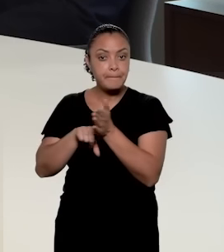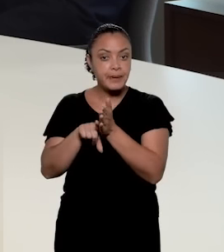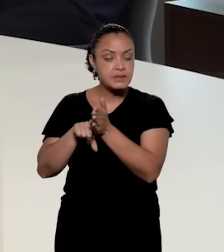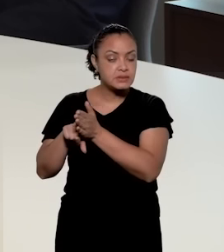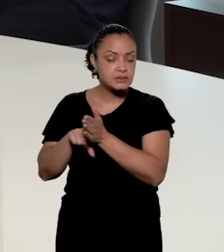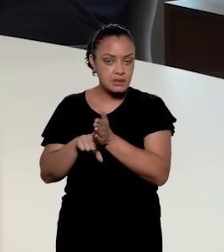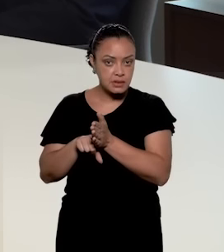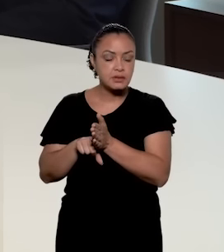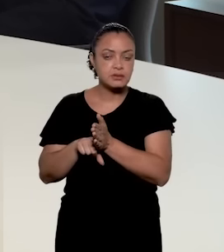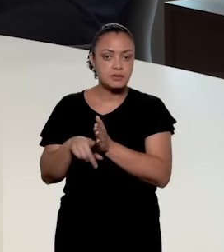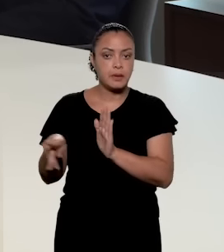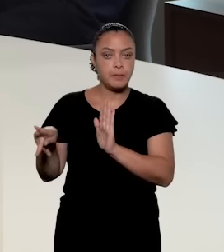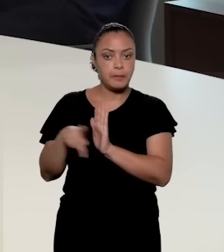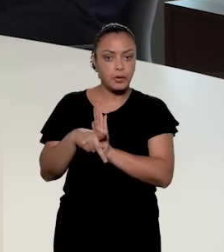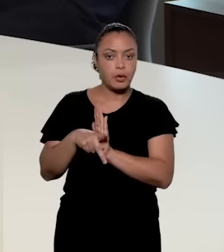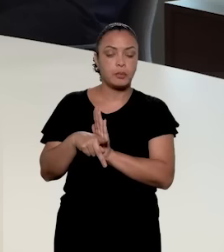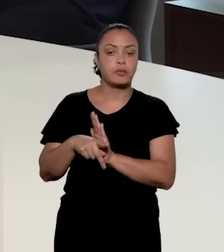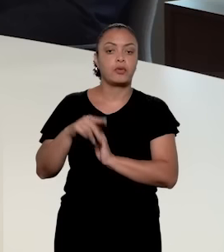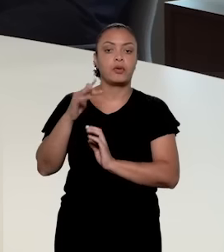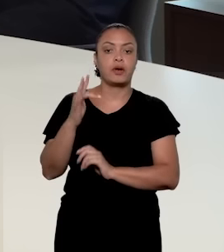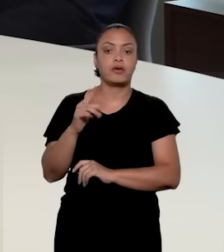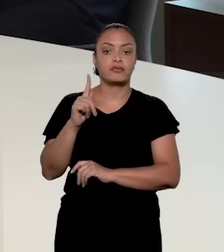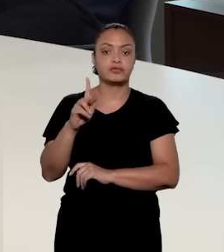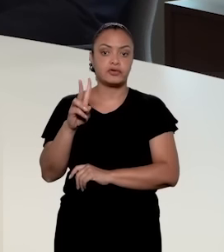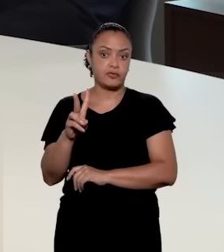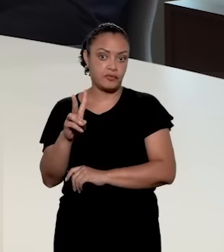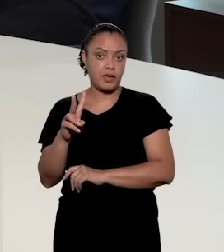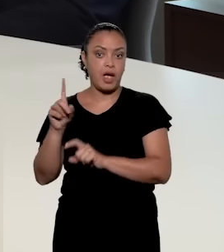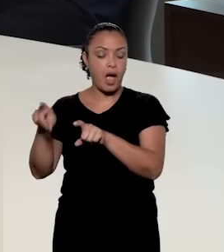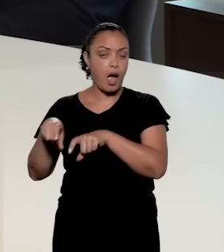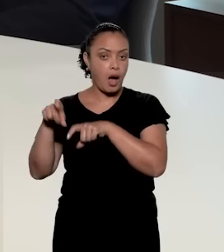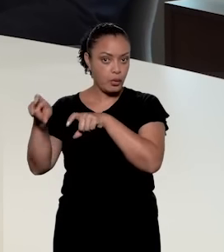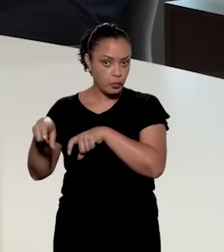de um trabalho feito pelo Centro de Estudos do Agronegócio, da Fundação Getúlio Vargas,